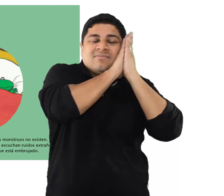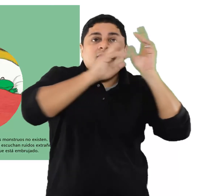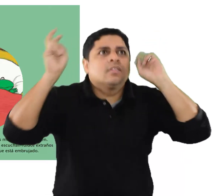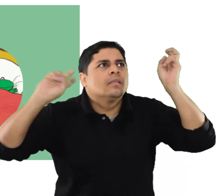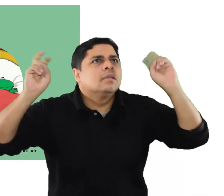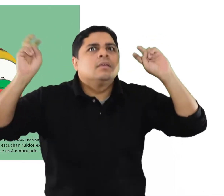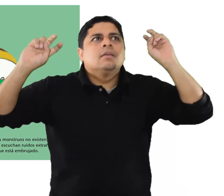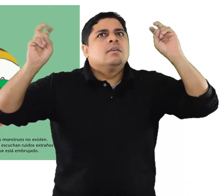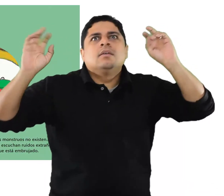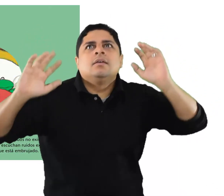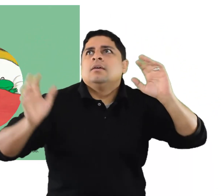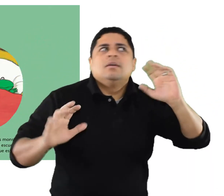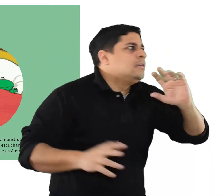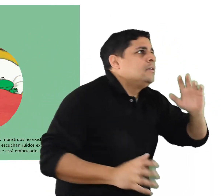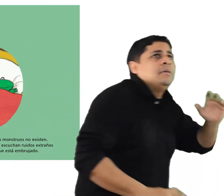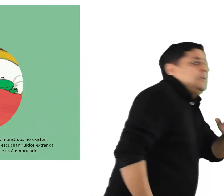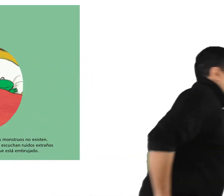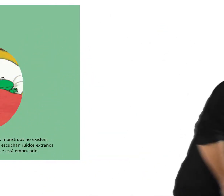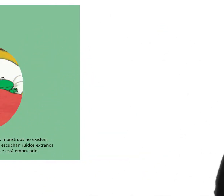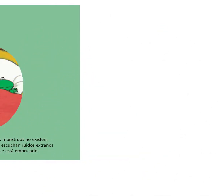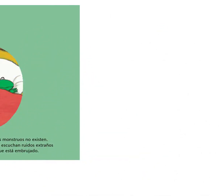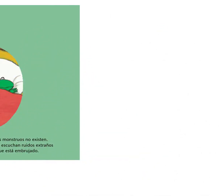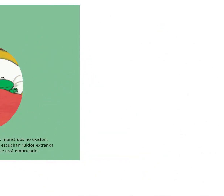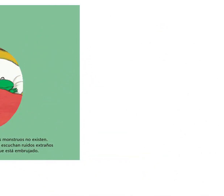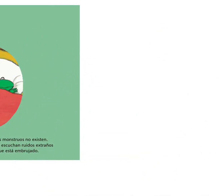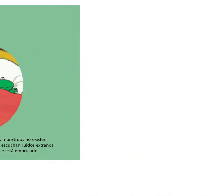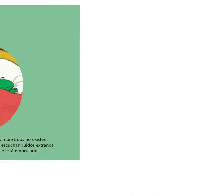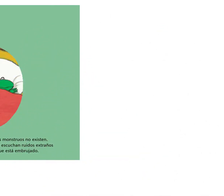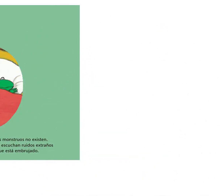De repente se escuchan ruidos de diferentes lugares asustan todos y nos vamos....